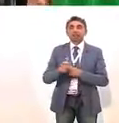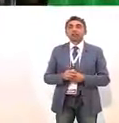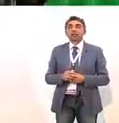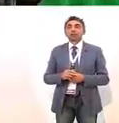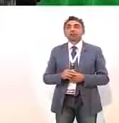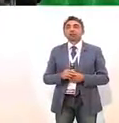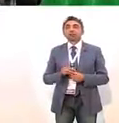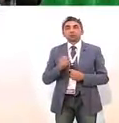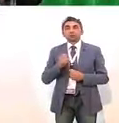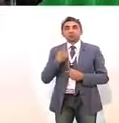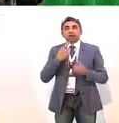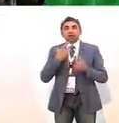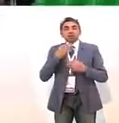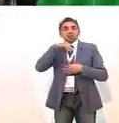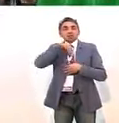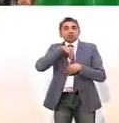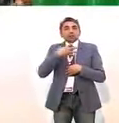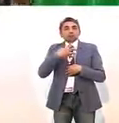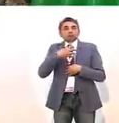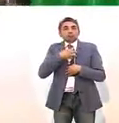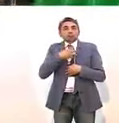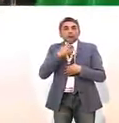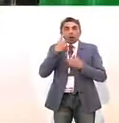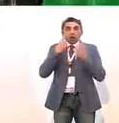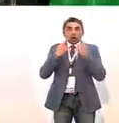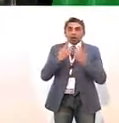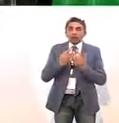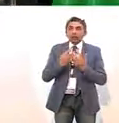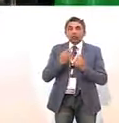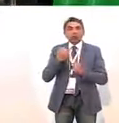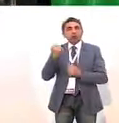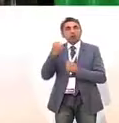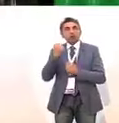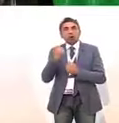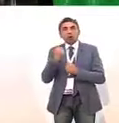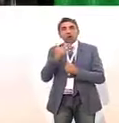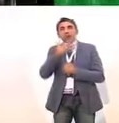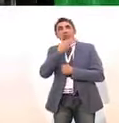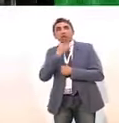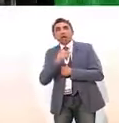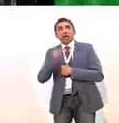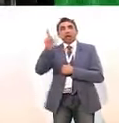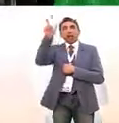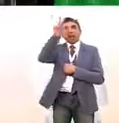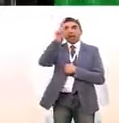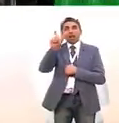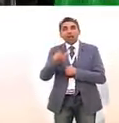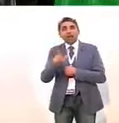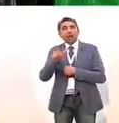da commuoversi a pensare a quanto grande, forte, nobile, bella è questa nostra Patria.